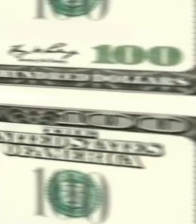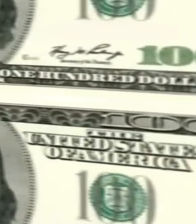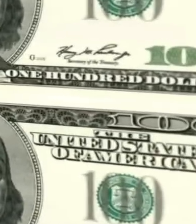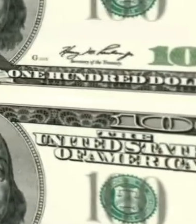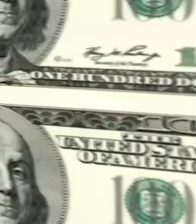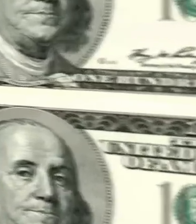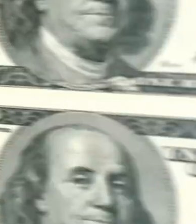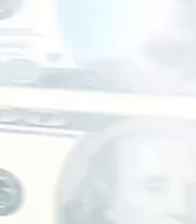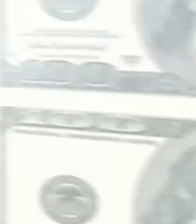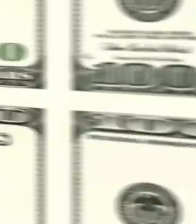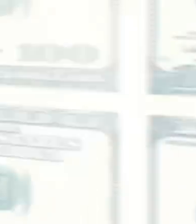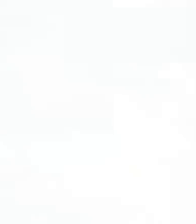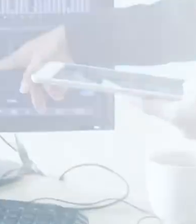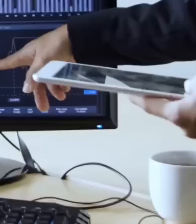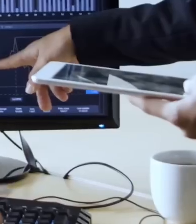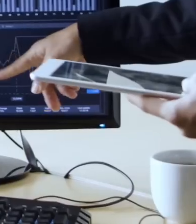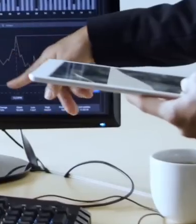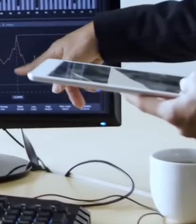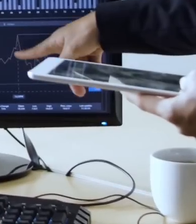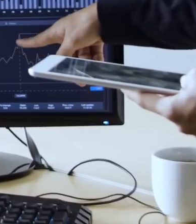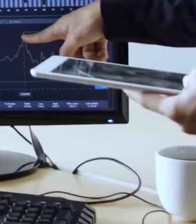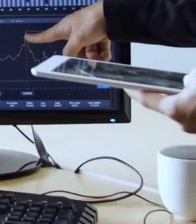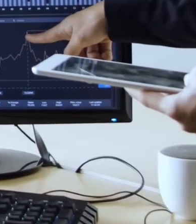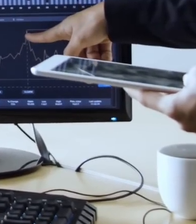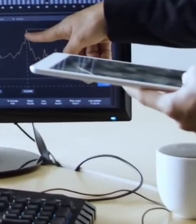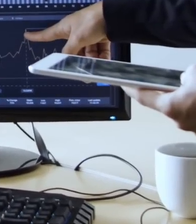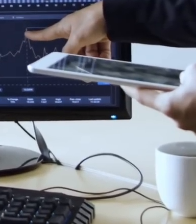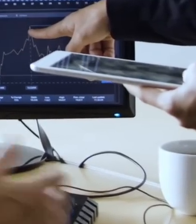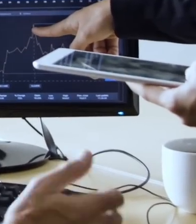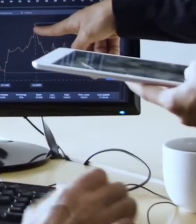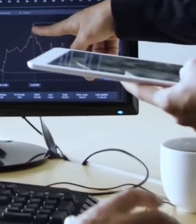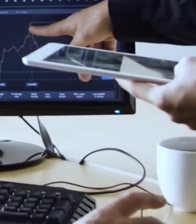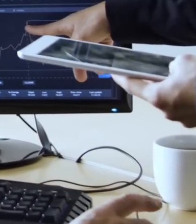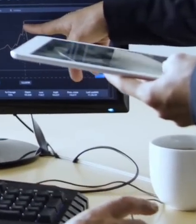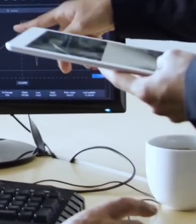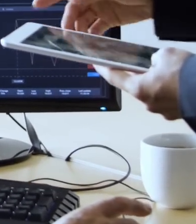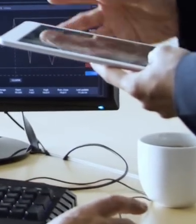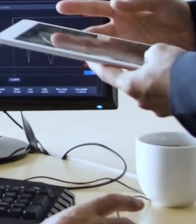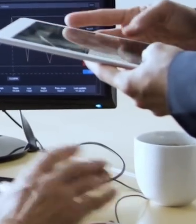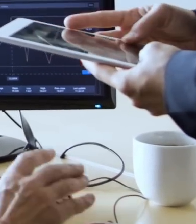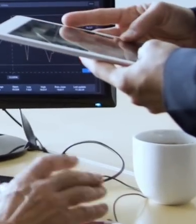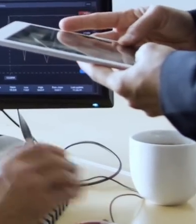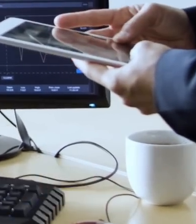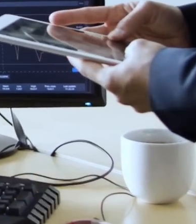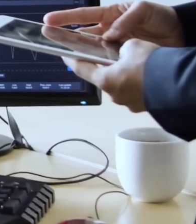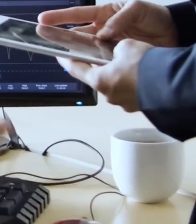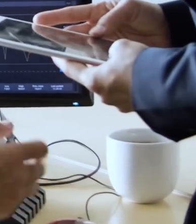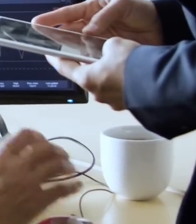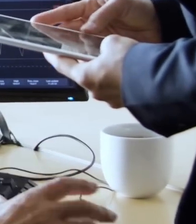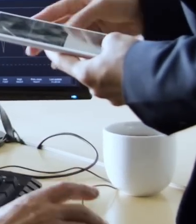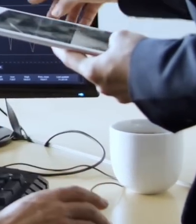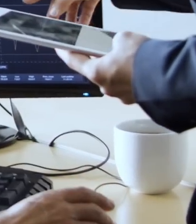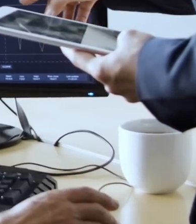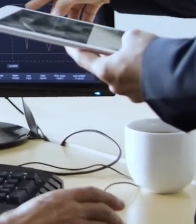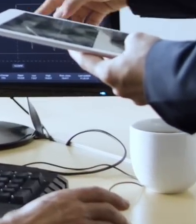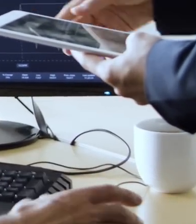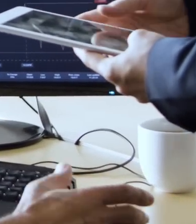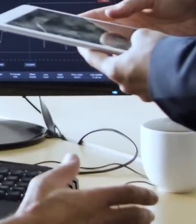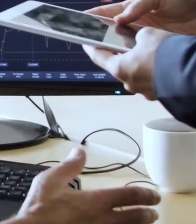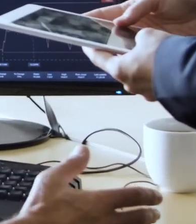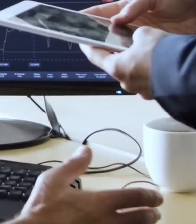en 2024 lo que implica una aumento de 2.3 frente al dato preliminar de 2023